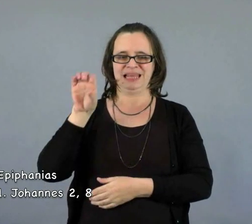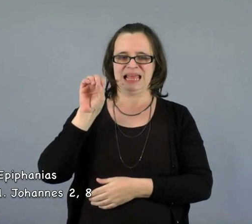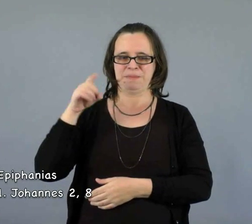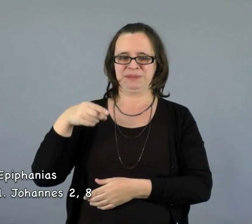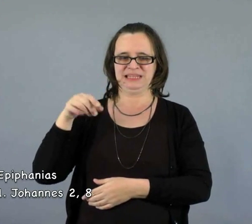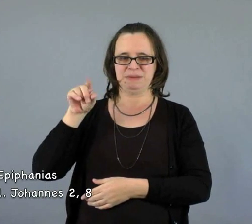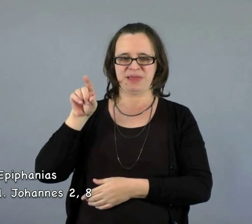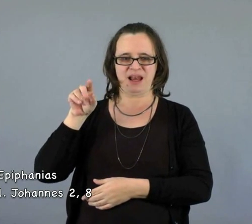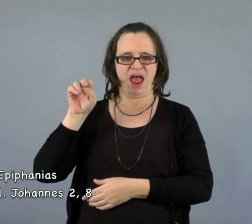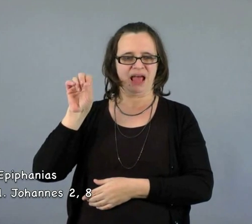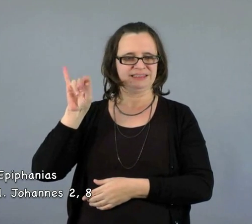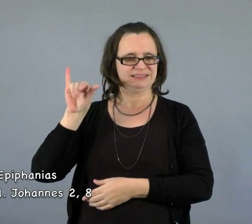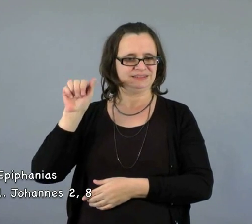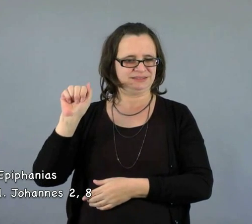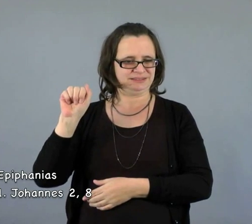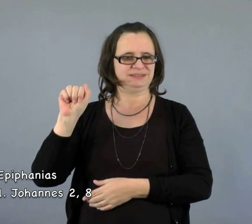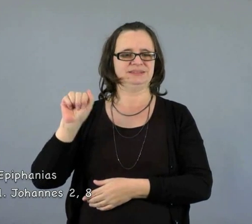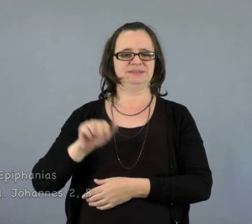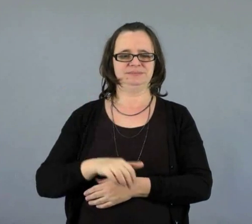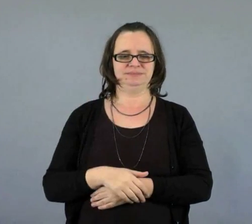Epiphanias